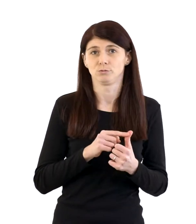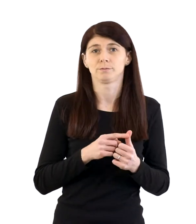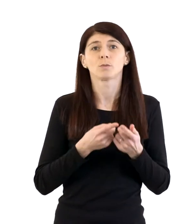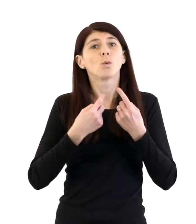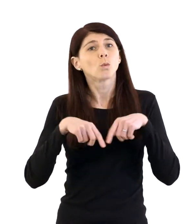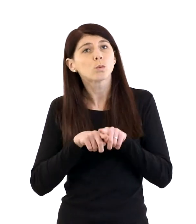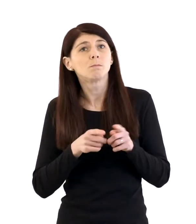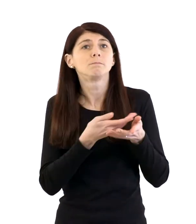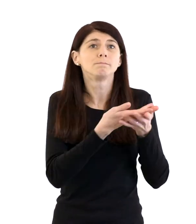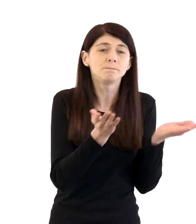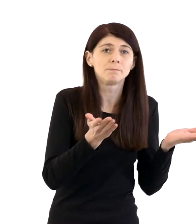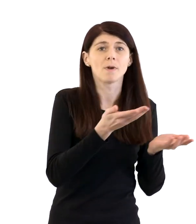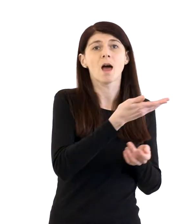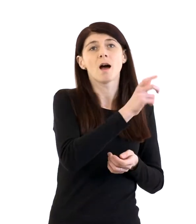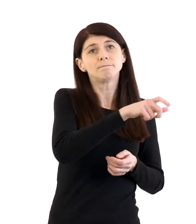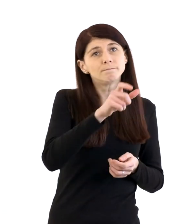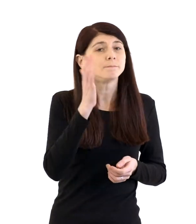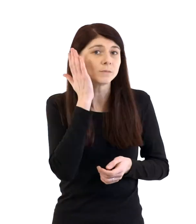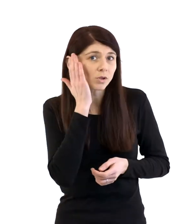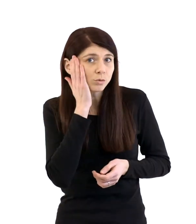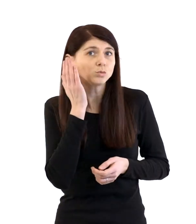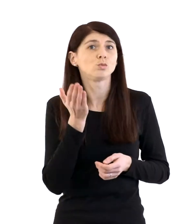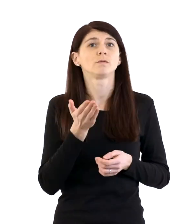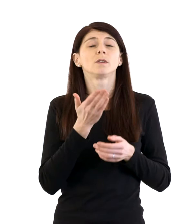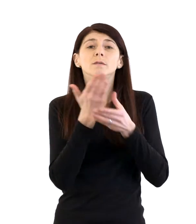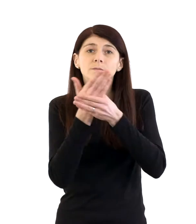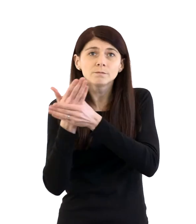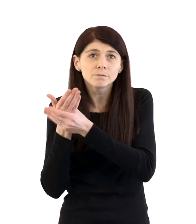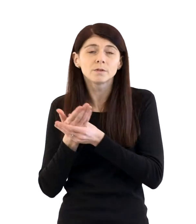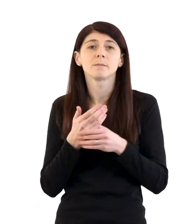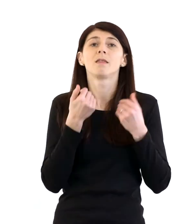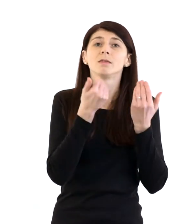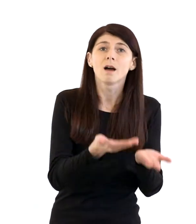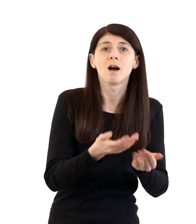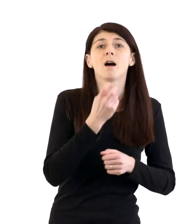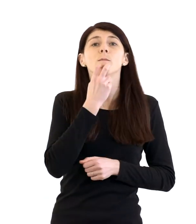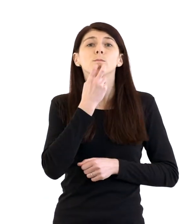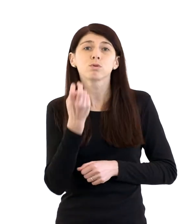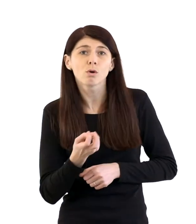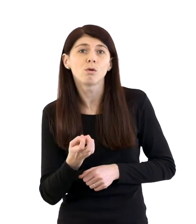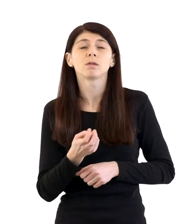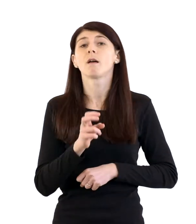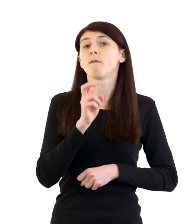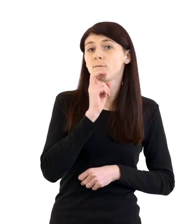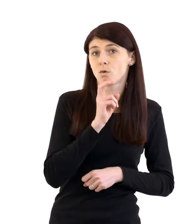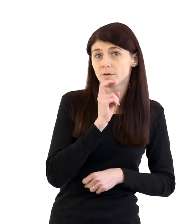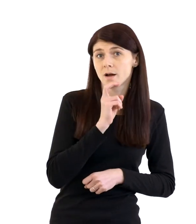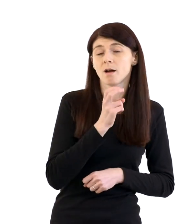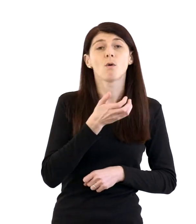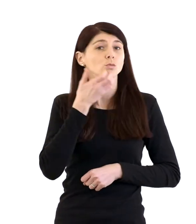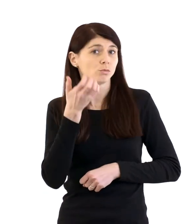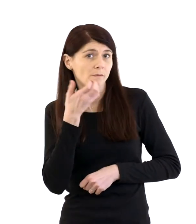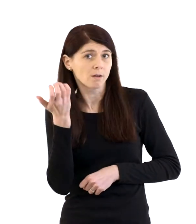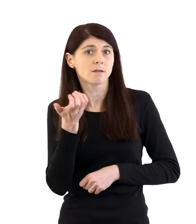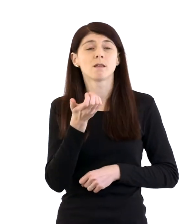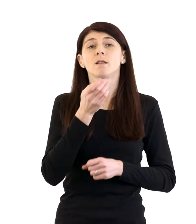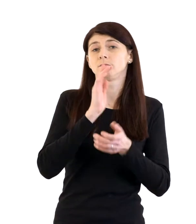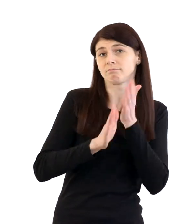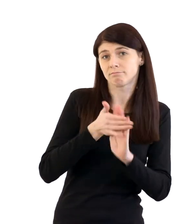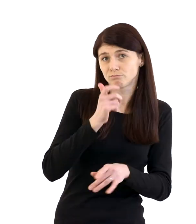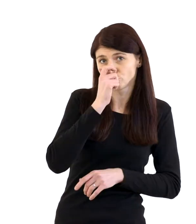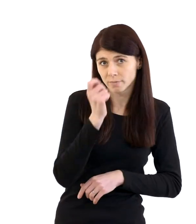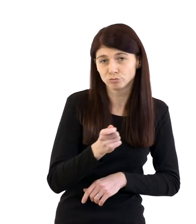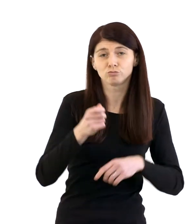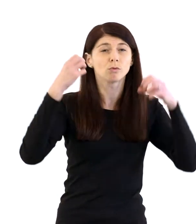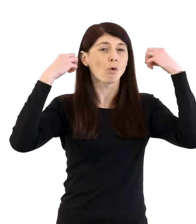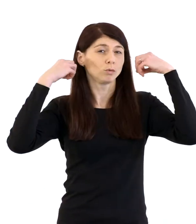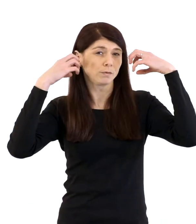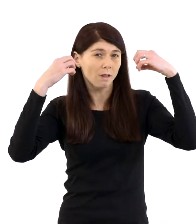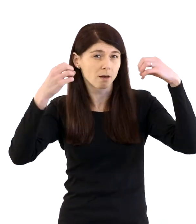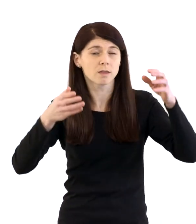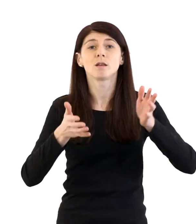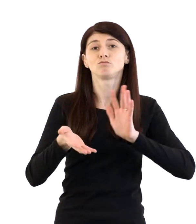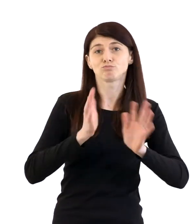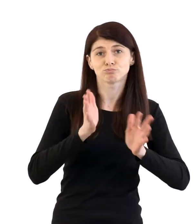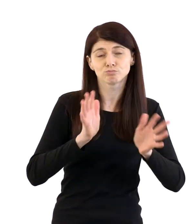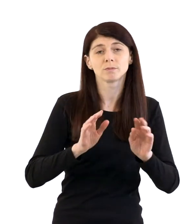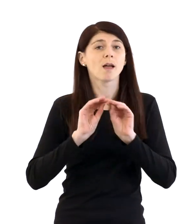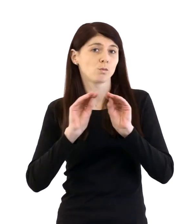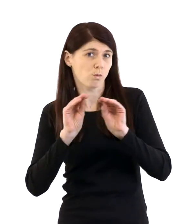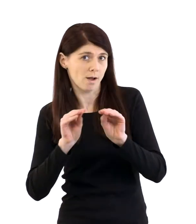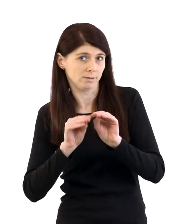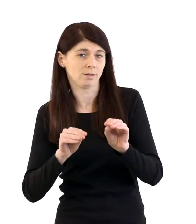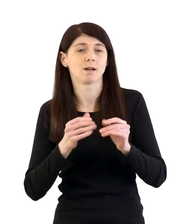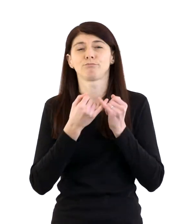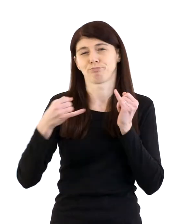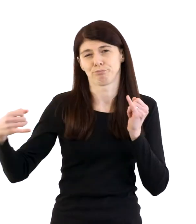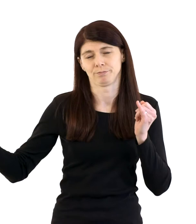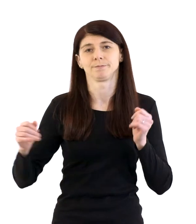wykonywanie usług na rzecz mieszkańców i innych podmiotów (dostarczanie prądu, wody, ogrzewania; utylizacja śmieci; oświetlenie; usługi opiekuńcze; edukacja itp.).